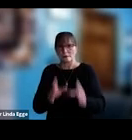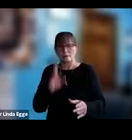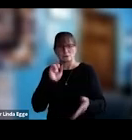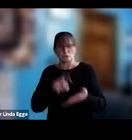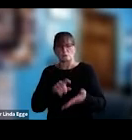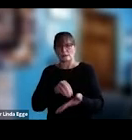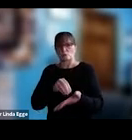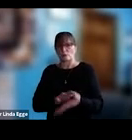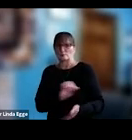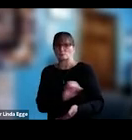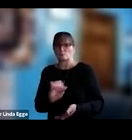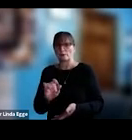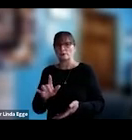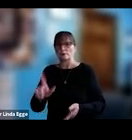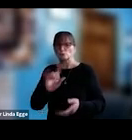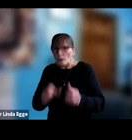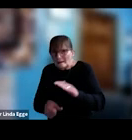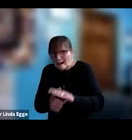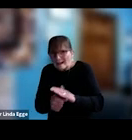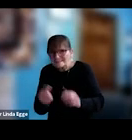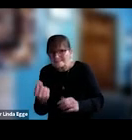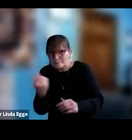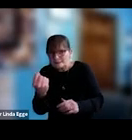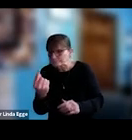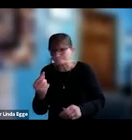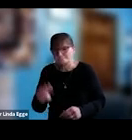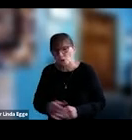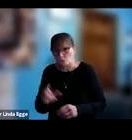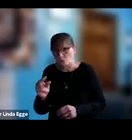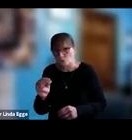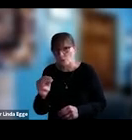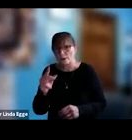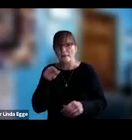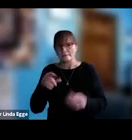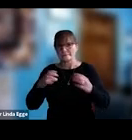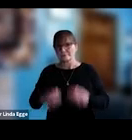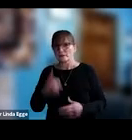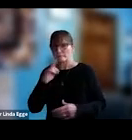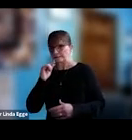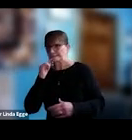Por lo tanto, nunca sugeriría intentar ocultar algo, como que este cliente tiene un delirio muy serio